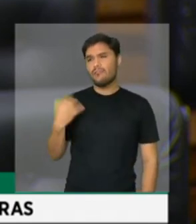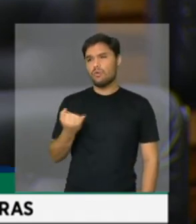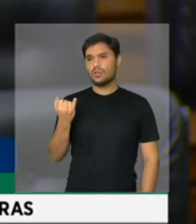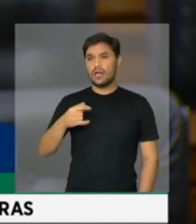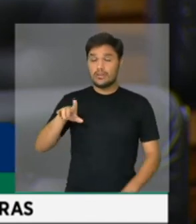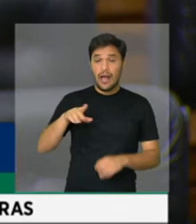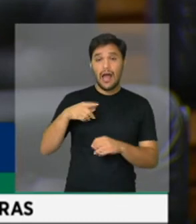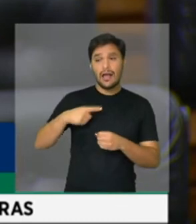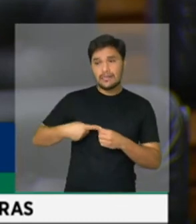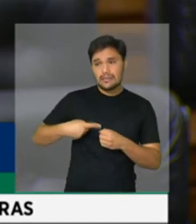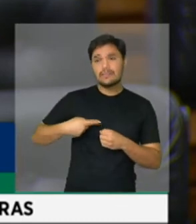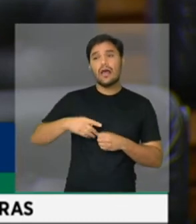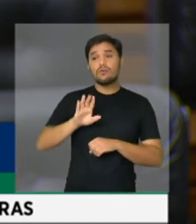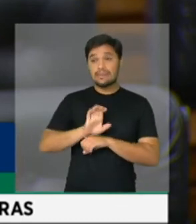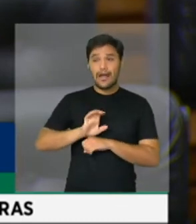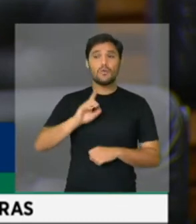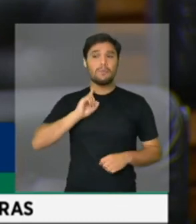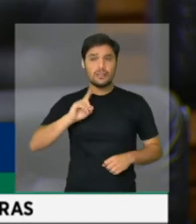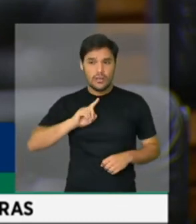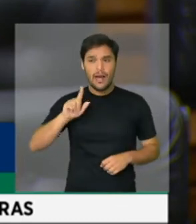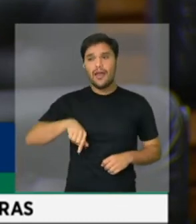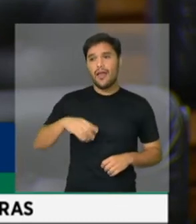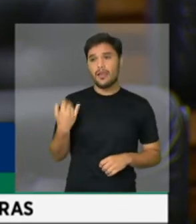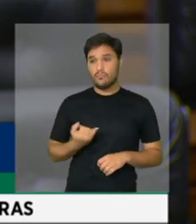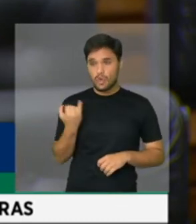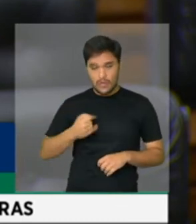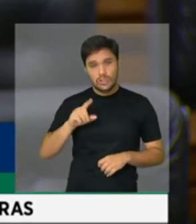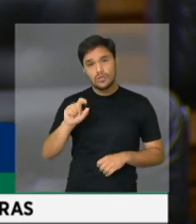TEMA QUE SENDO DISCUTIDO E PRINCIPALMENTE OS INVESTIMENTOS QUE SERÃO FEITOS NA RECUPERAÇÃO DAS